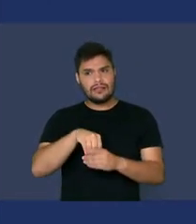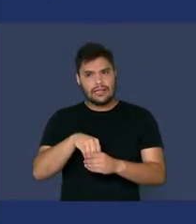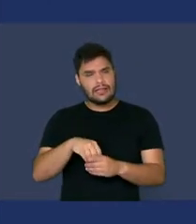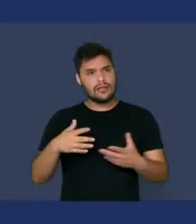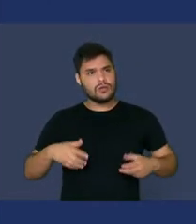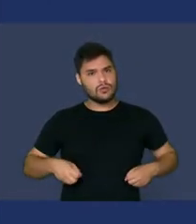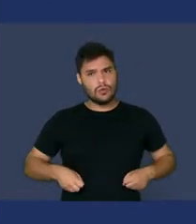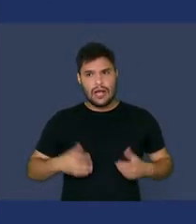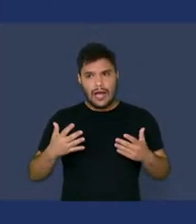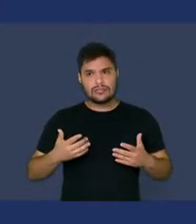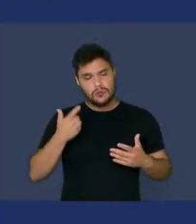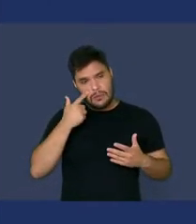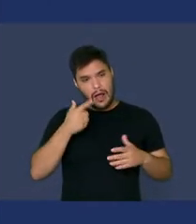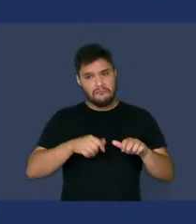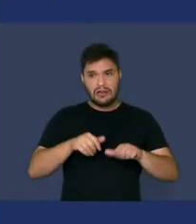CONTABILIDADE FISCAL, OU SEJA, NÃO ENTRARÁNAS CONTAS PARA